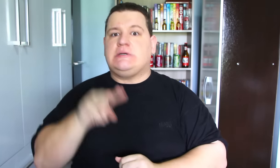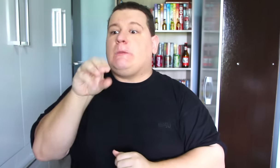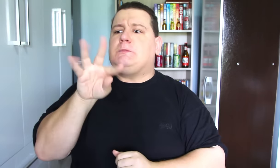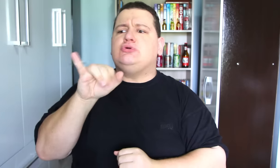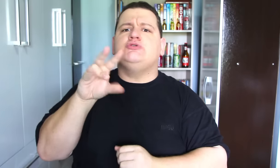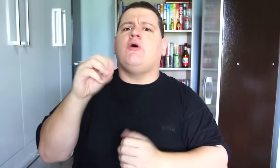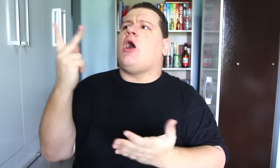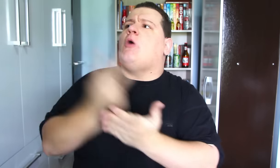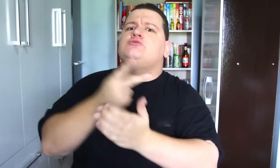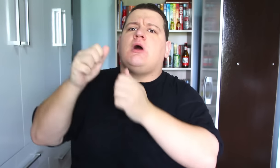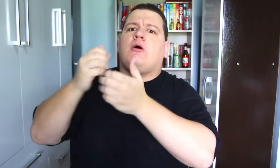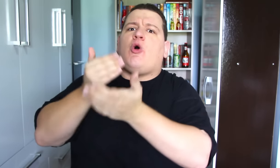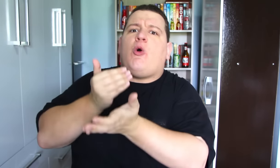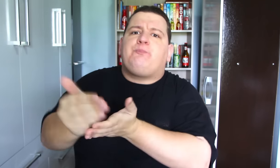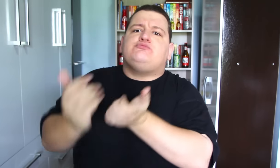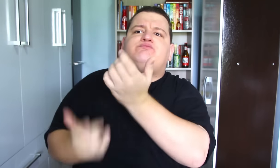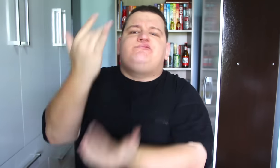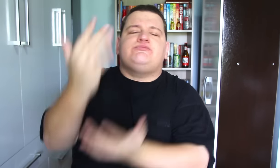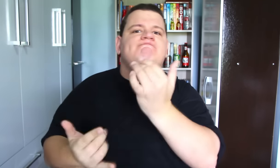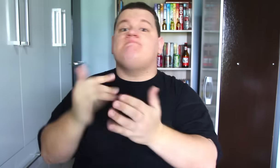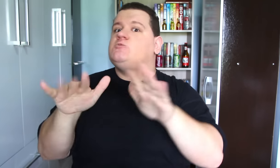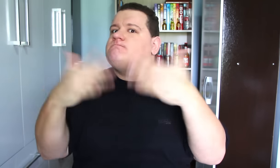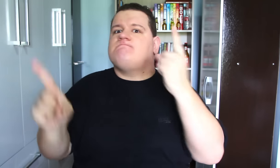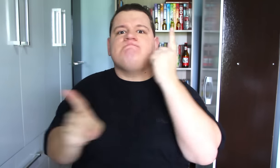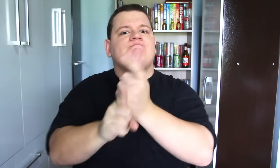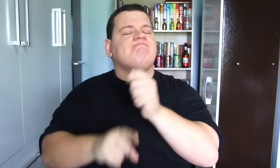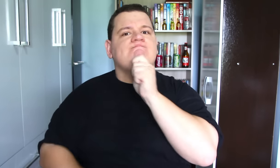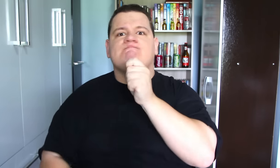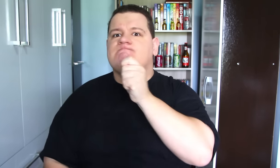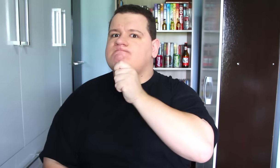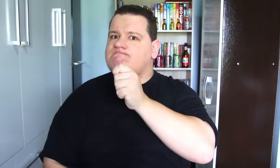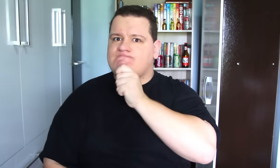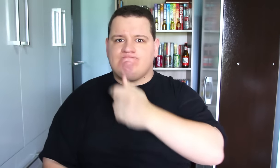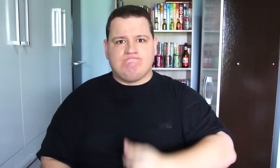Nunca descobriram a causa do incêndio.